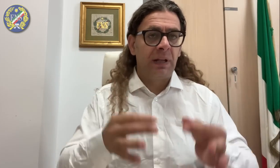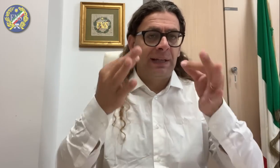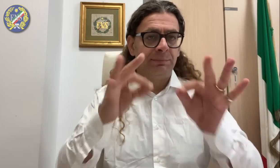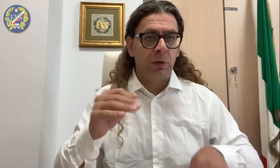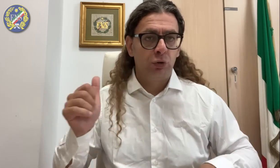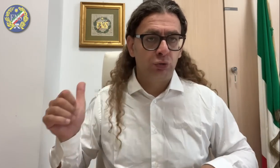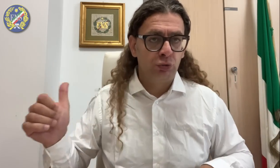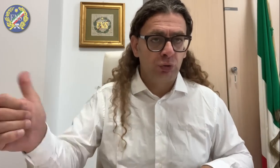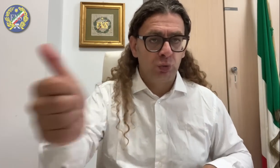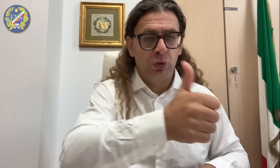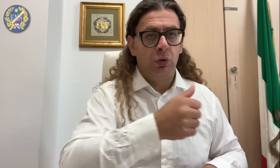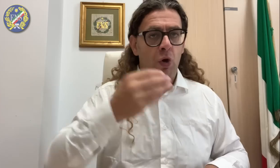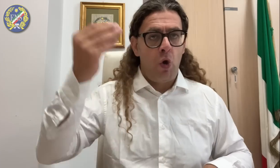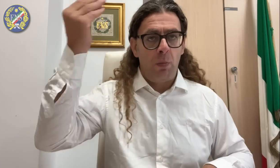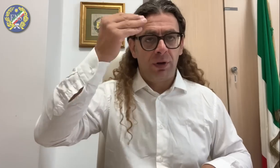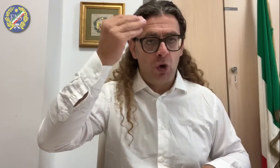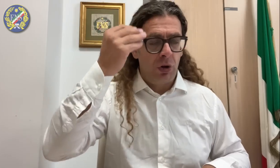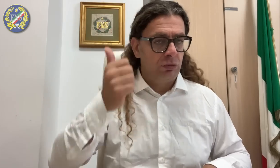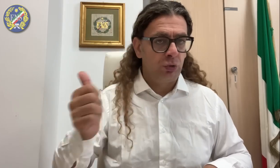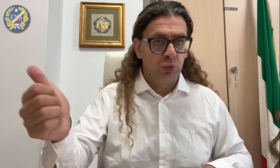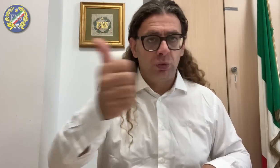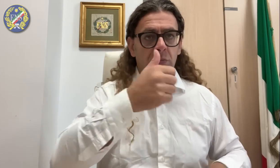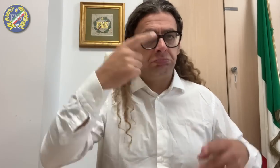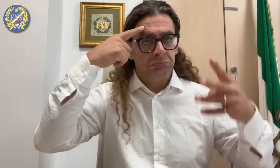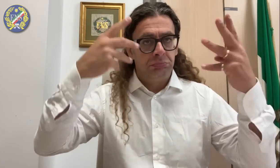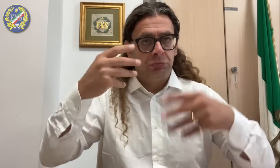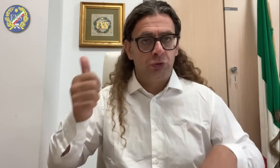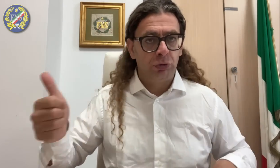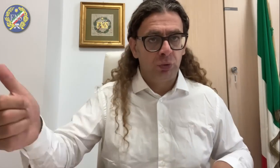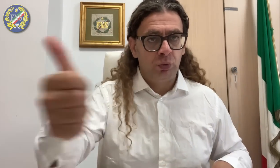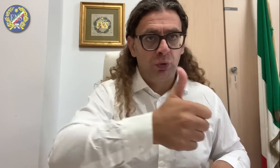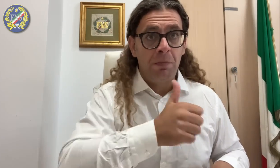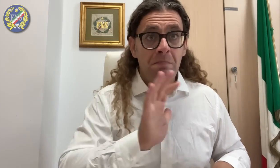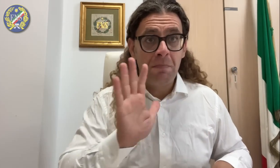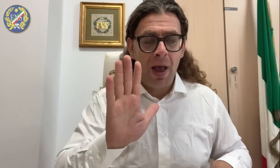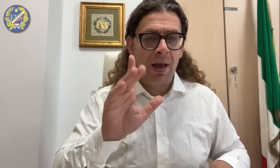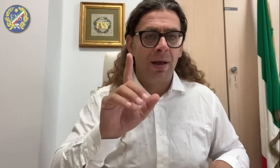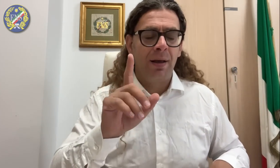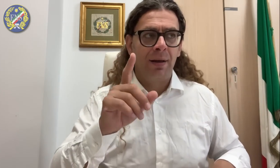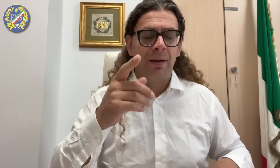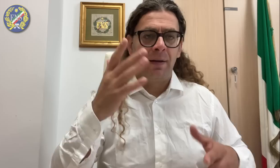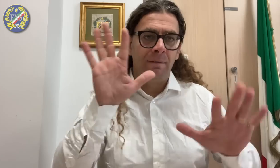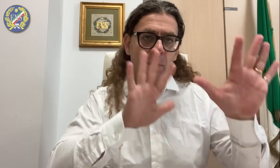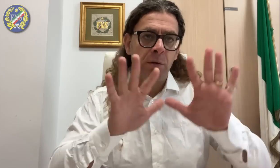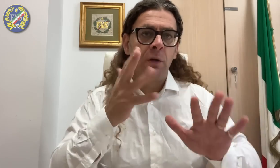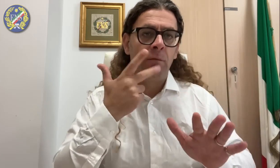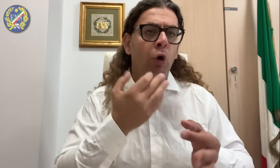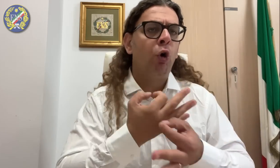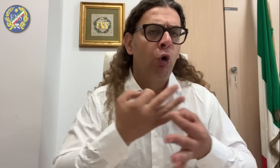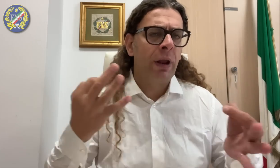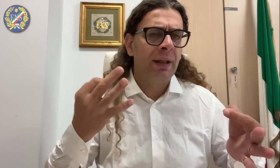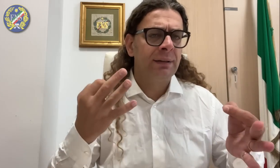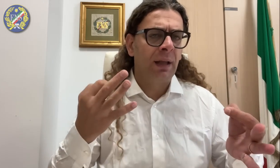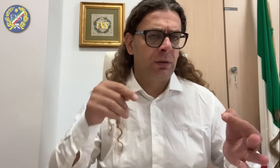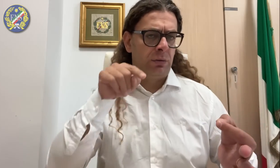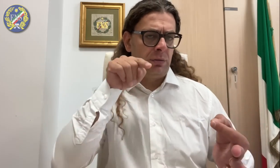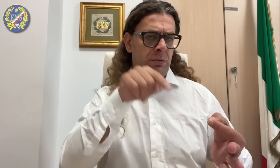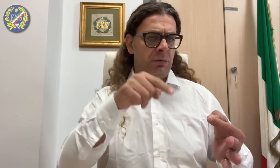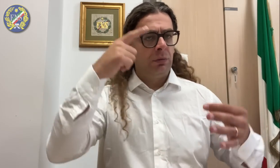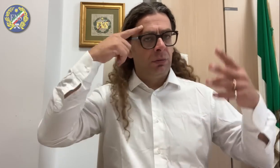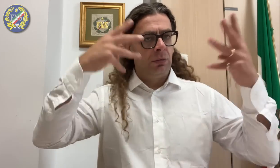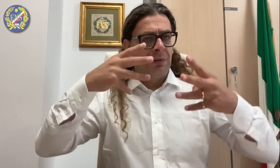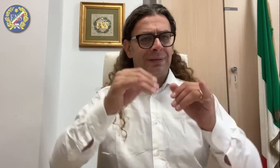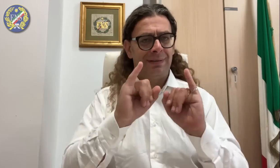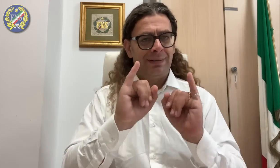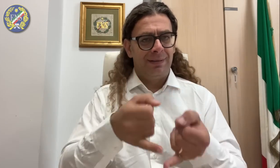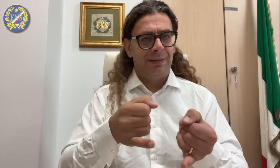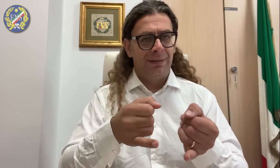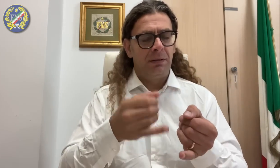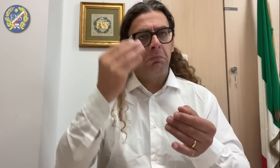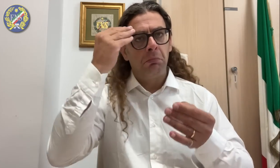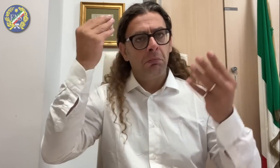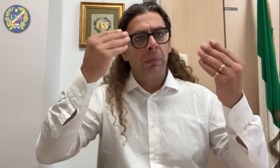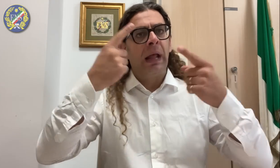Rispetto l’opinione di ciascuno ma vorrei che venissero divulgate le informazioni corrette, su queste possiamo riflettere.